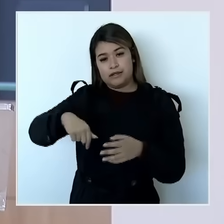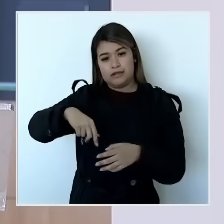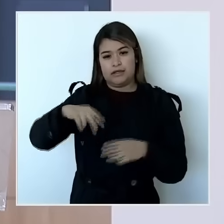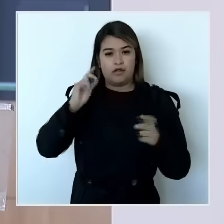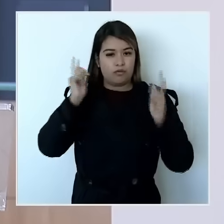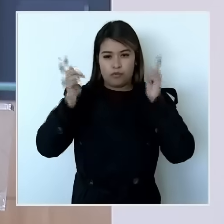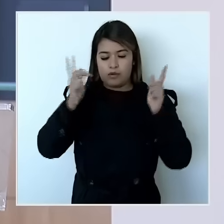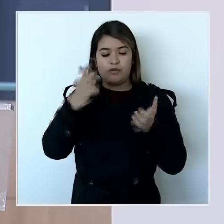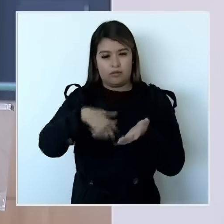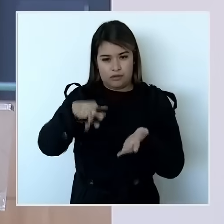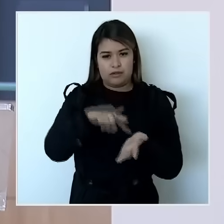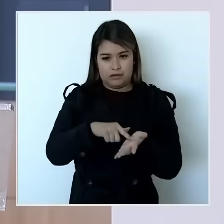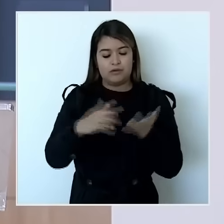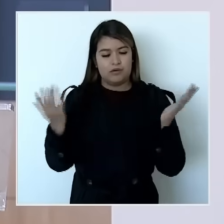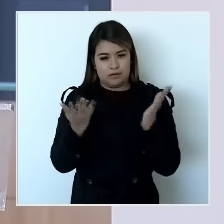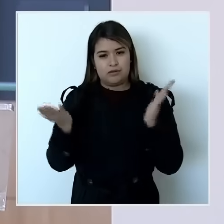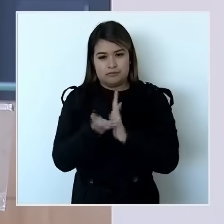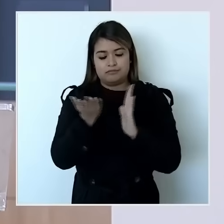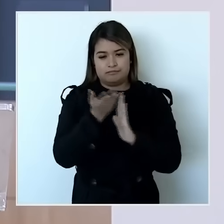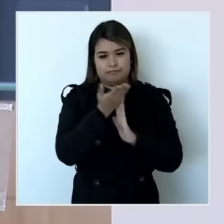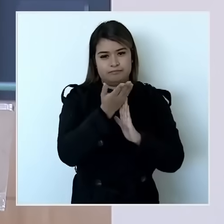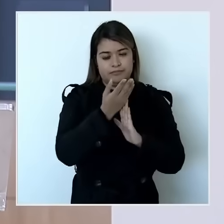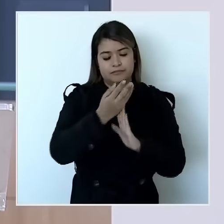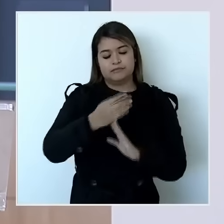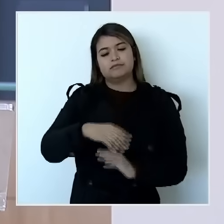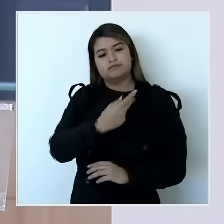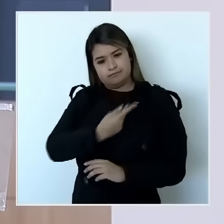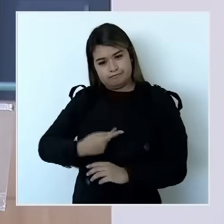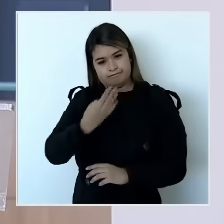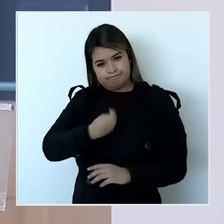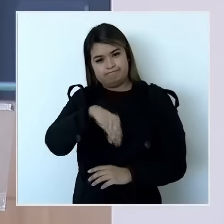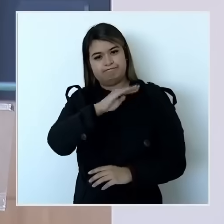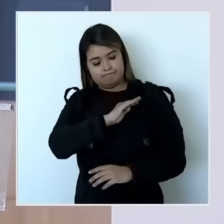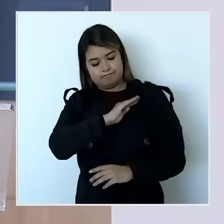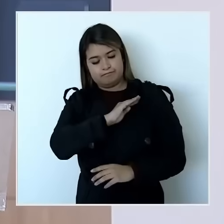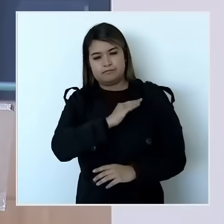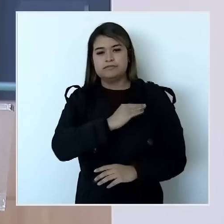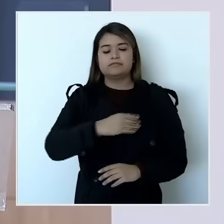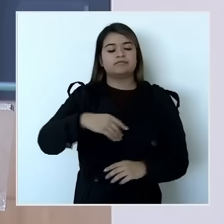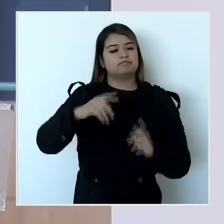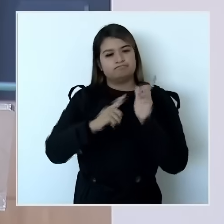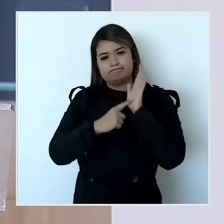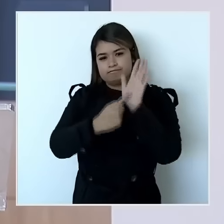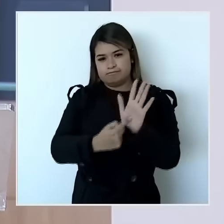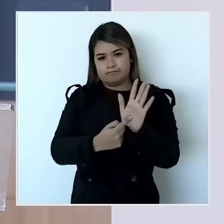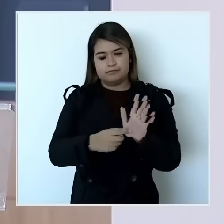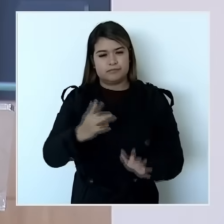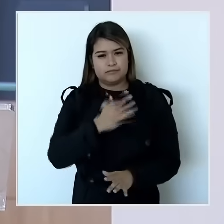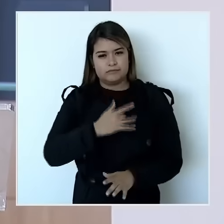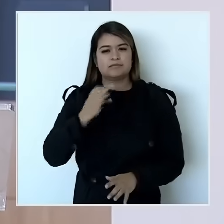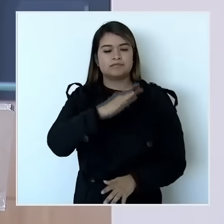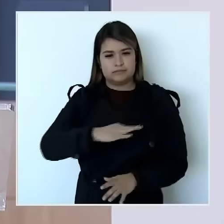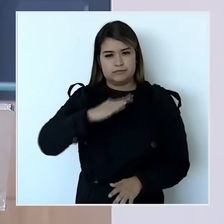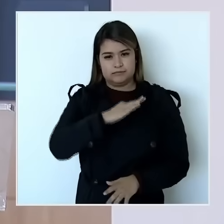sede, se hizo un reconocimiento doble a esta frontera. Primero, debido al papel histórico de